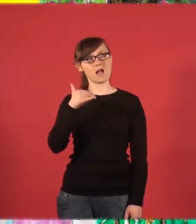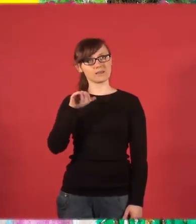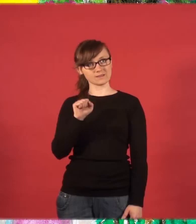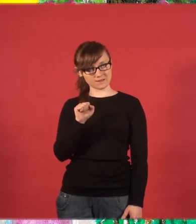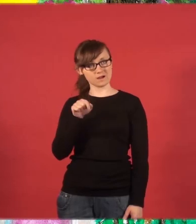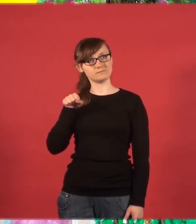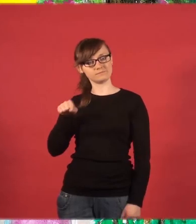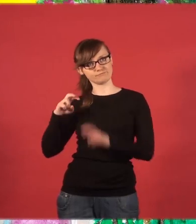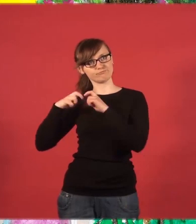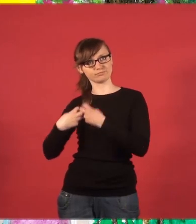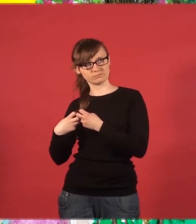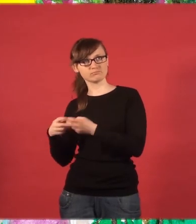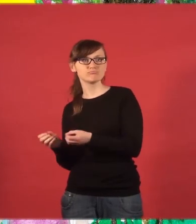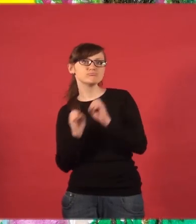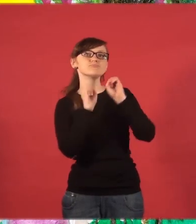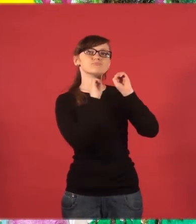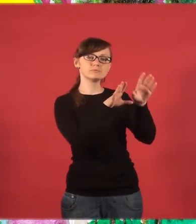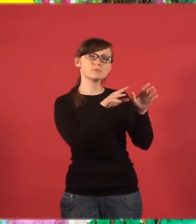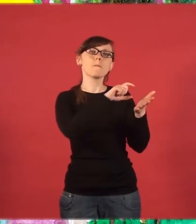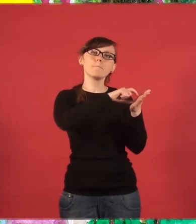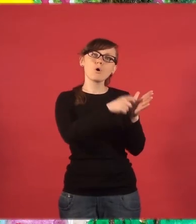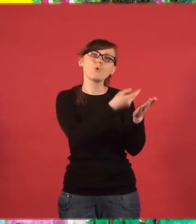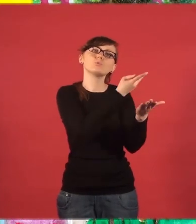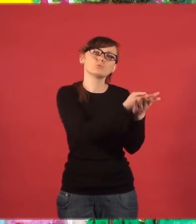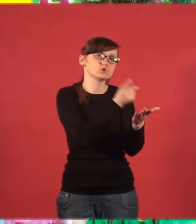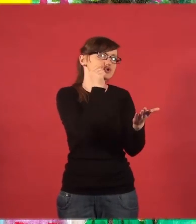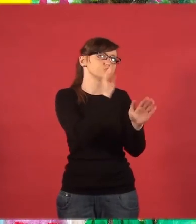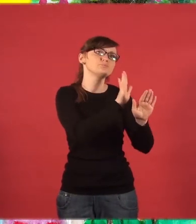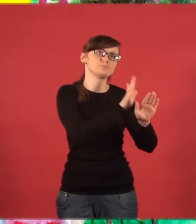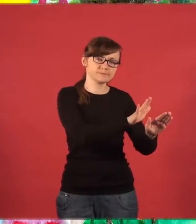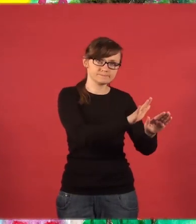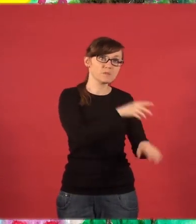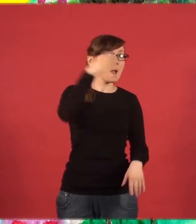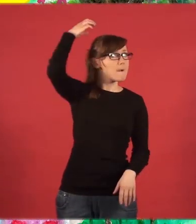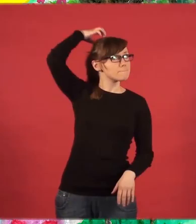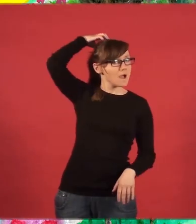Po posiłku Maryla zaprowadziła ją na poddasze i poprosiła, aby przebrała się w koszulę nocną i położyła się spać.